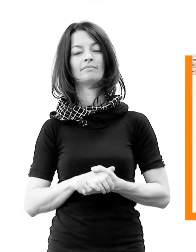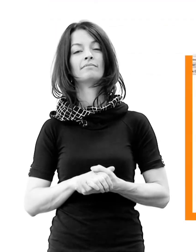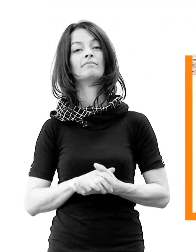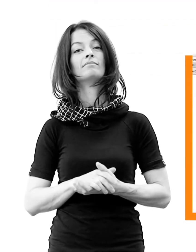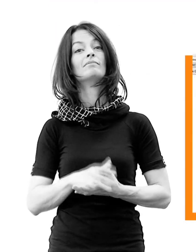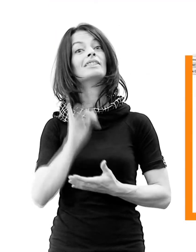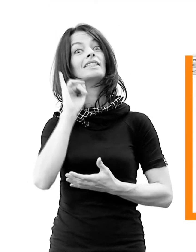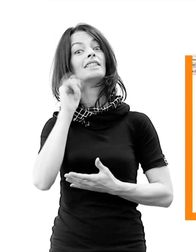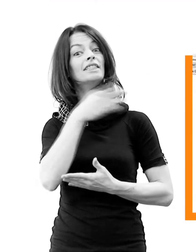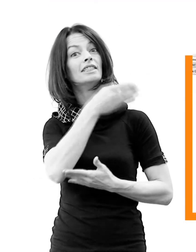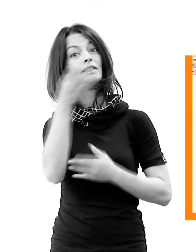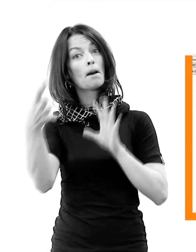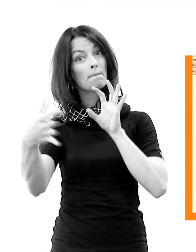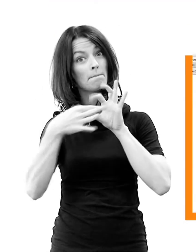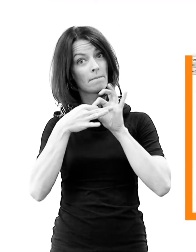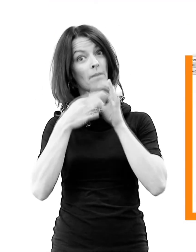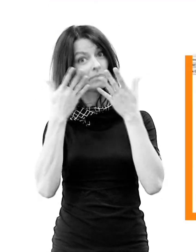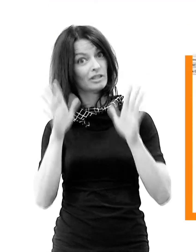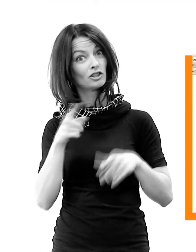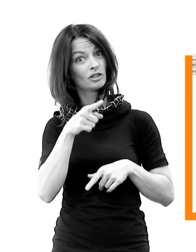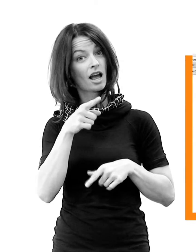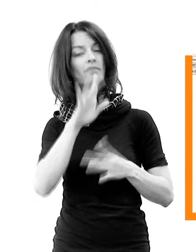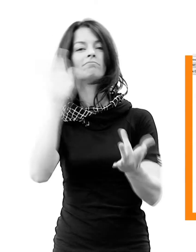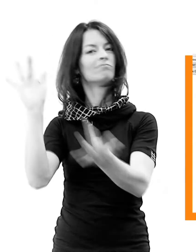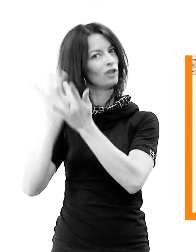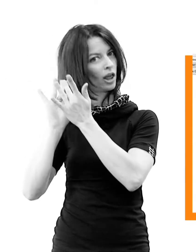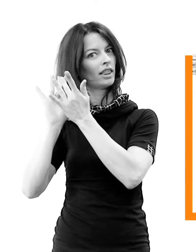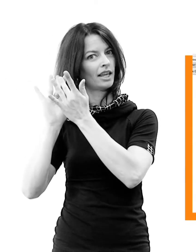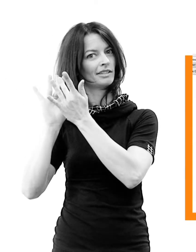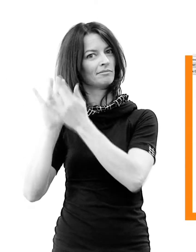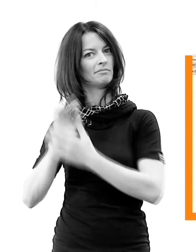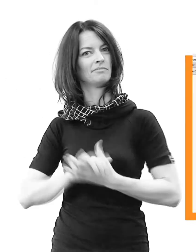Vous avez déjà un compte? Connectez-vous!